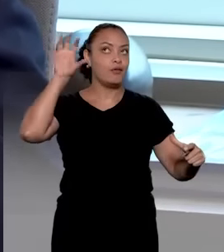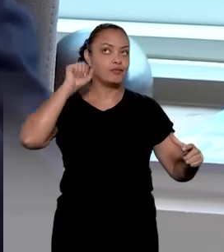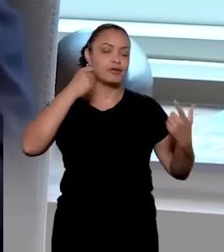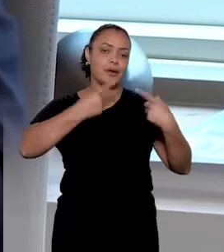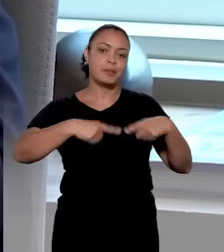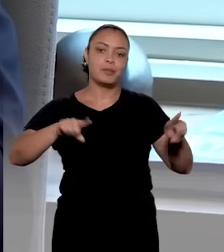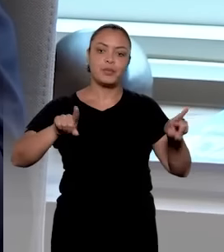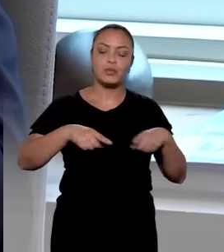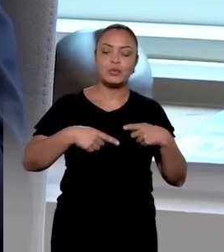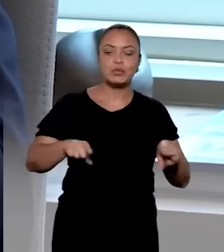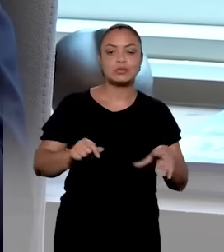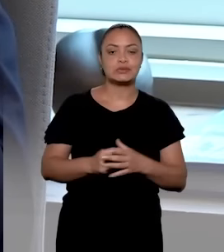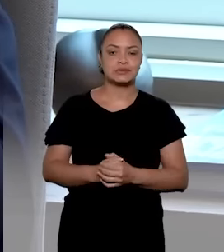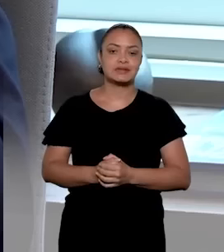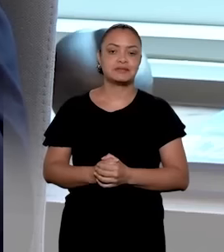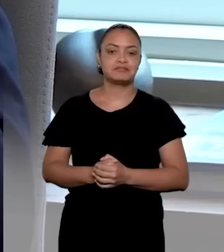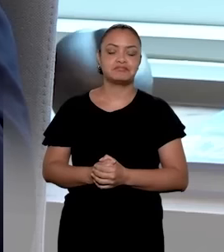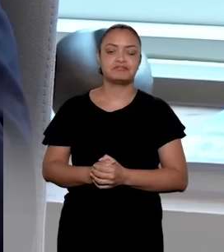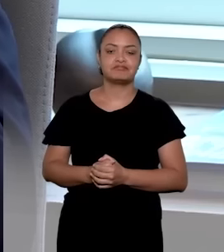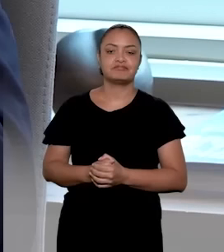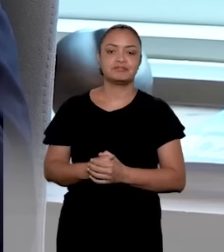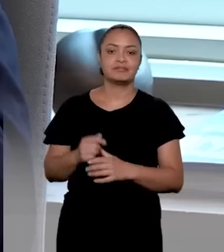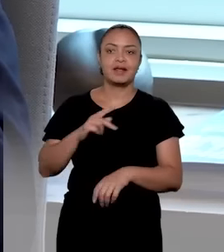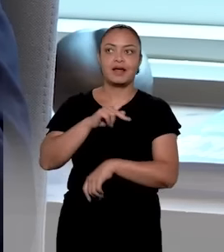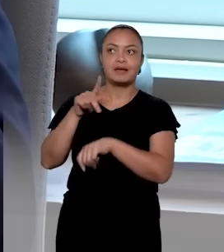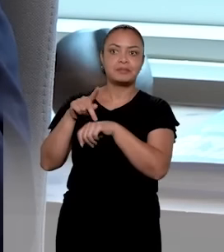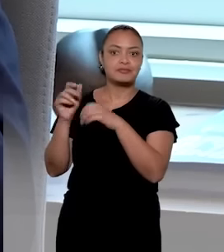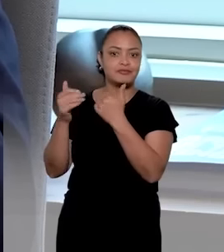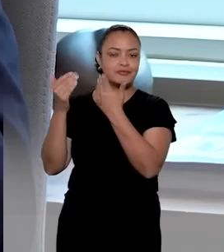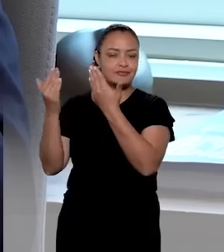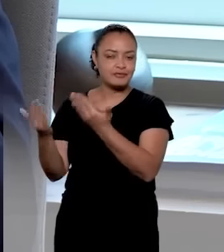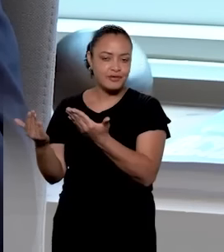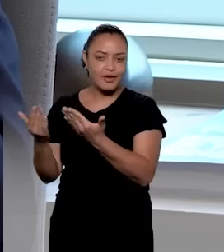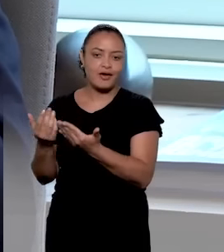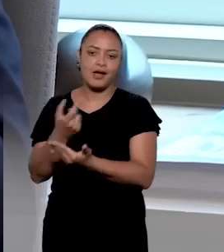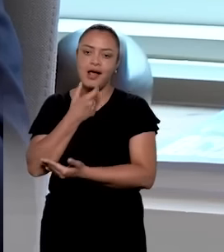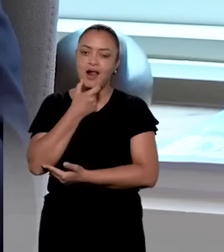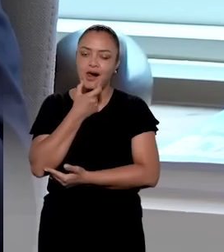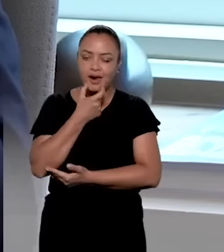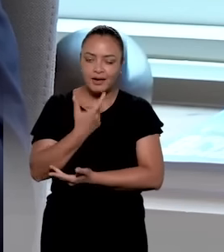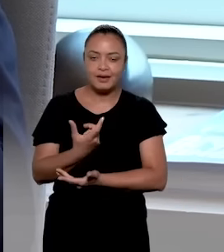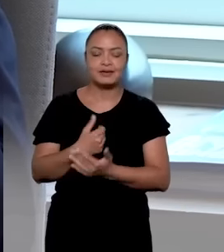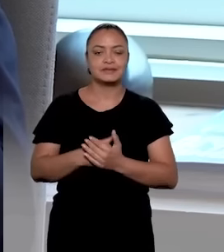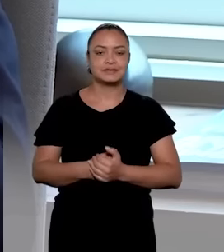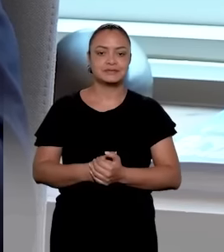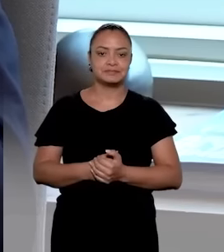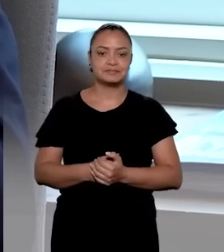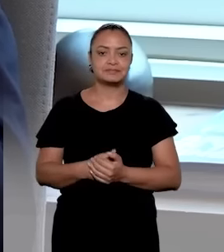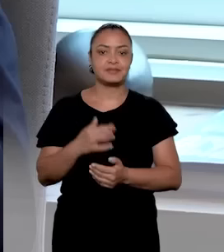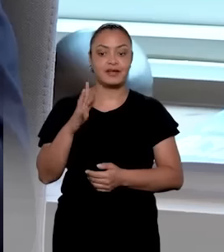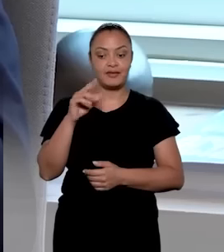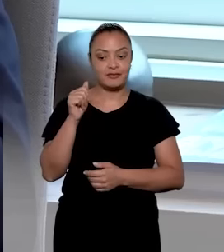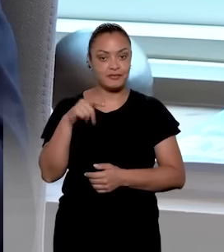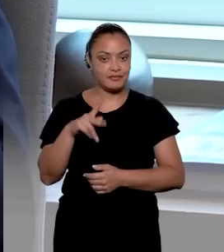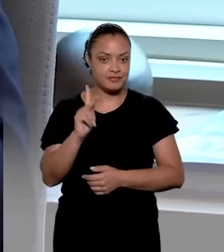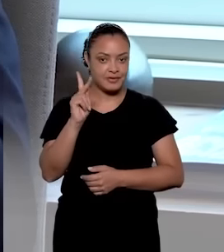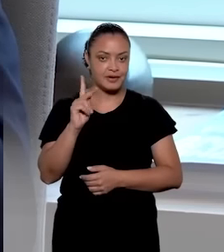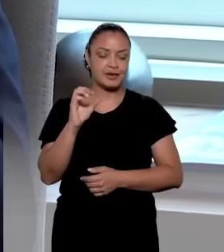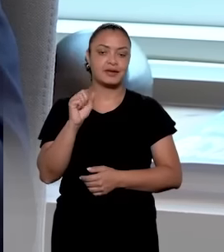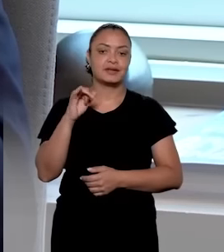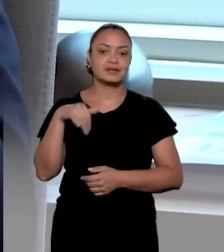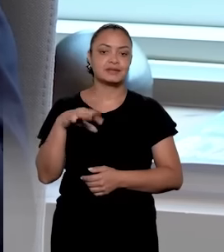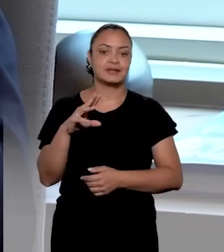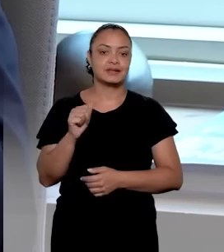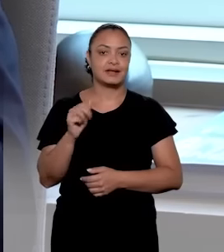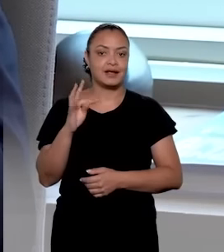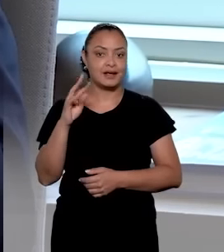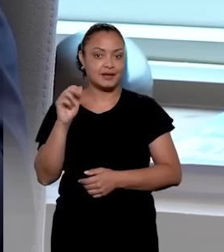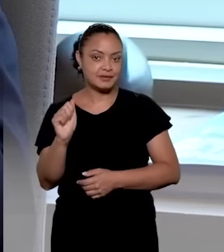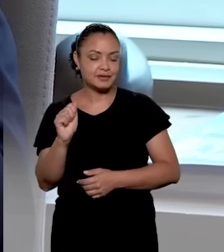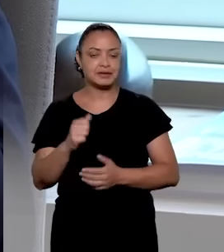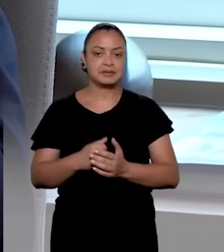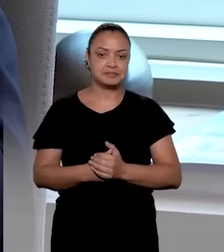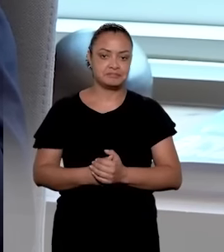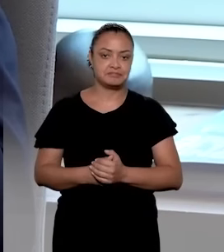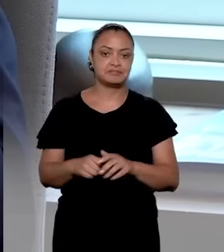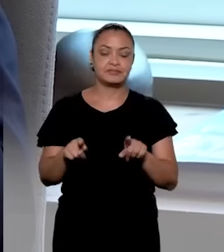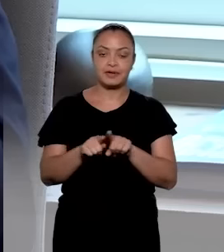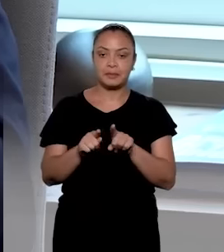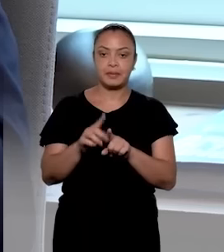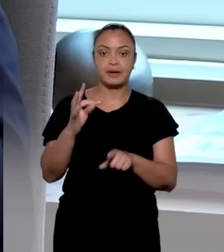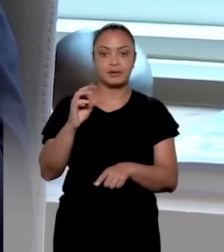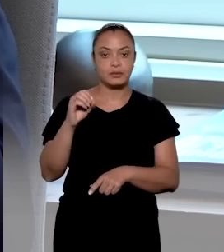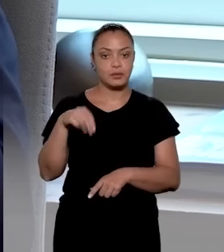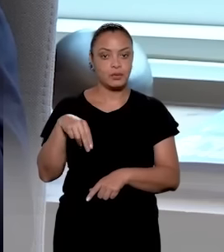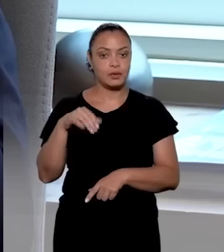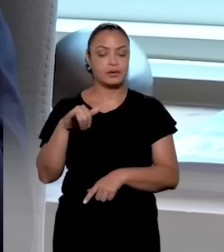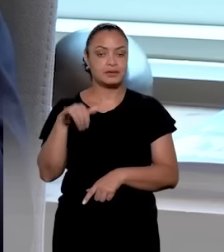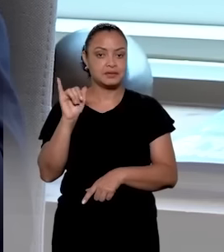músicas cantada pelo Nat King Cole, pelo Frank Sinatra, esse grande cantor que era o Tony